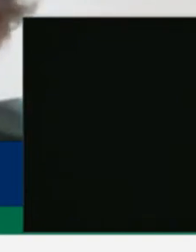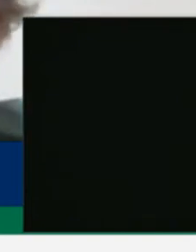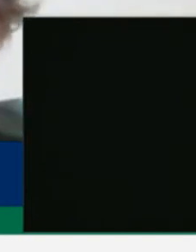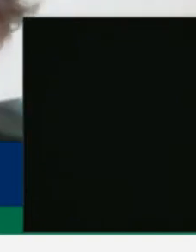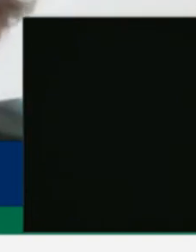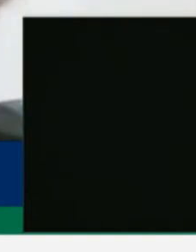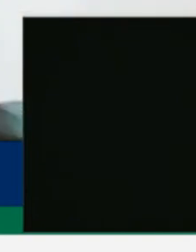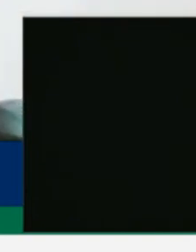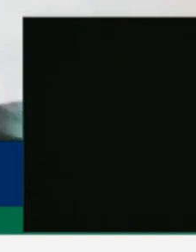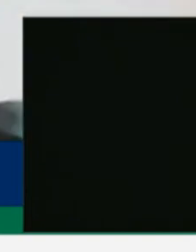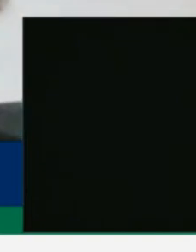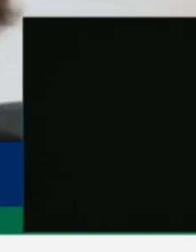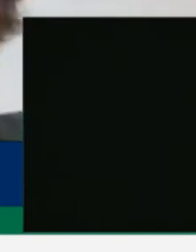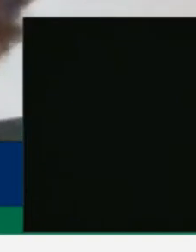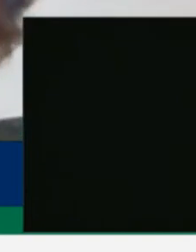SER INFECTADAS E QUE ALGUNS